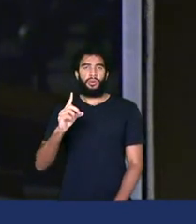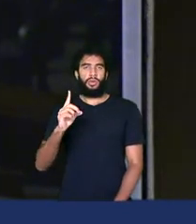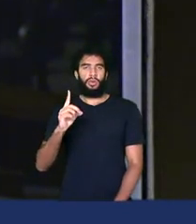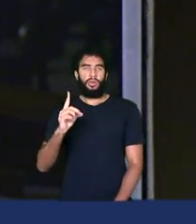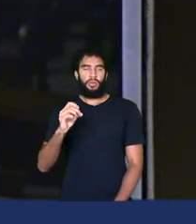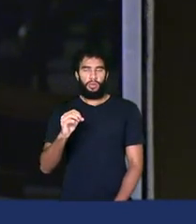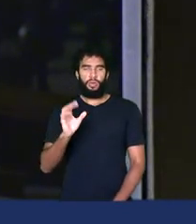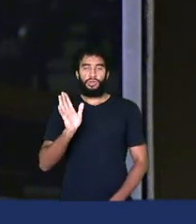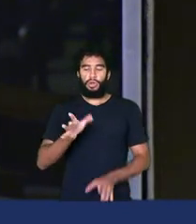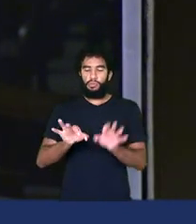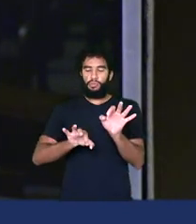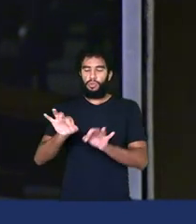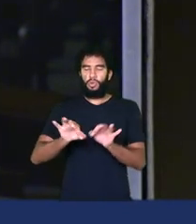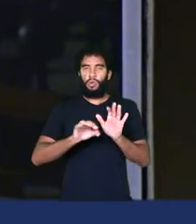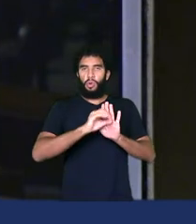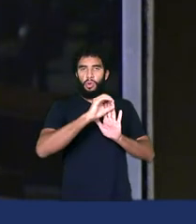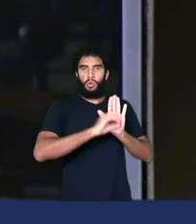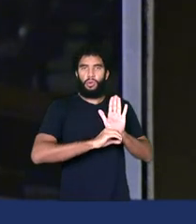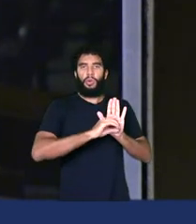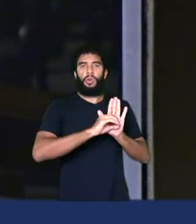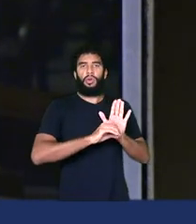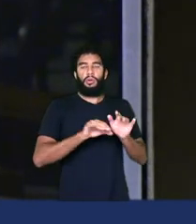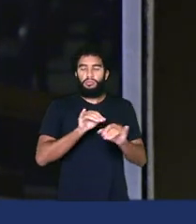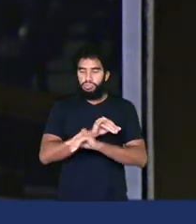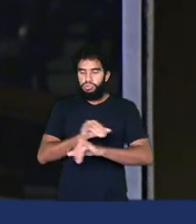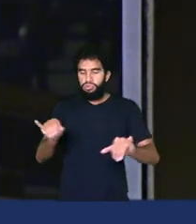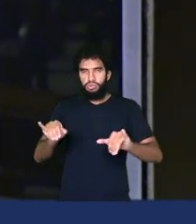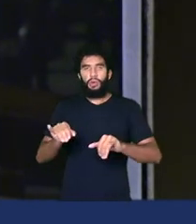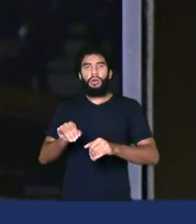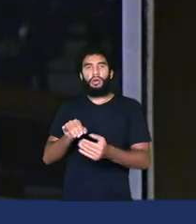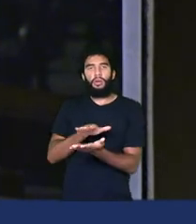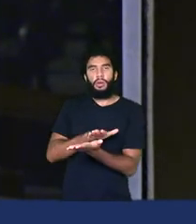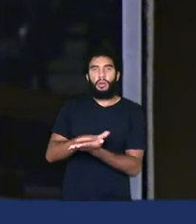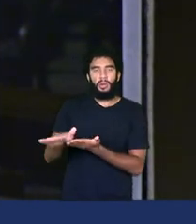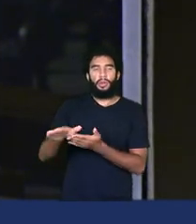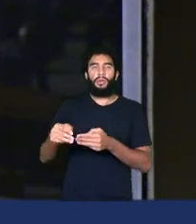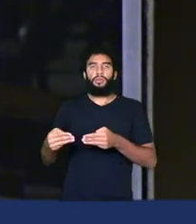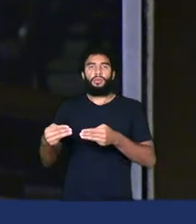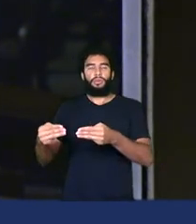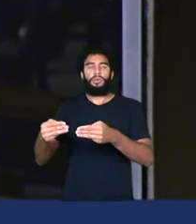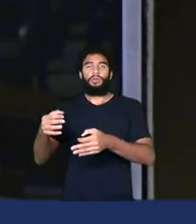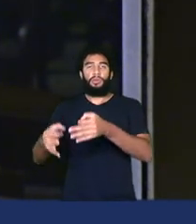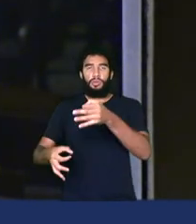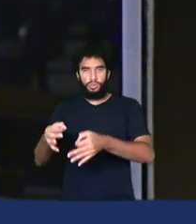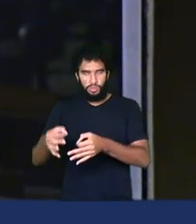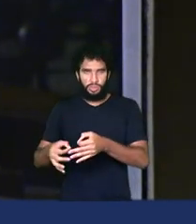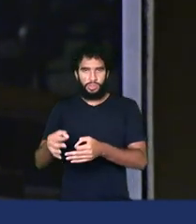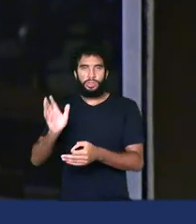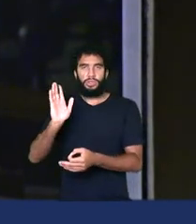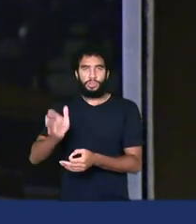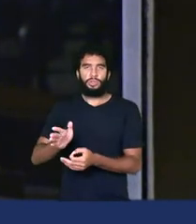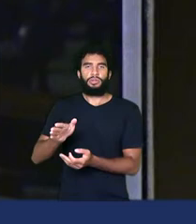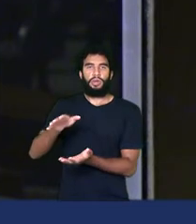QUE PRONTAMENTE JÁ ELABOROU A DOCUMENTAÇÃO QUE OFÍCIO DE INFORMAÇÕES AO MINISTÉRIO DA JUSTIÇA E ESSAS INFORMAÇÕES JÁ ESTÃO, JÁ FORAM ENVIADAS NO DIA DE ONTEM